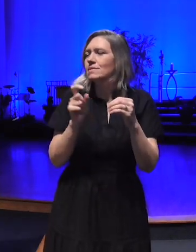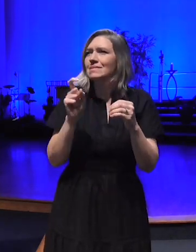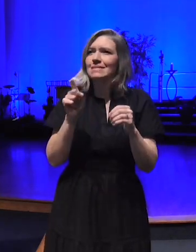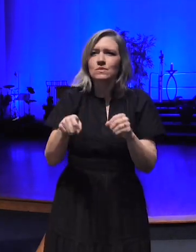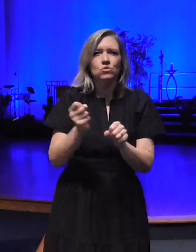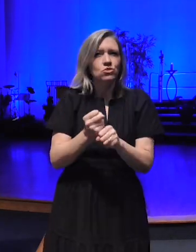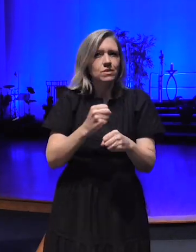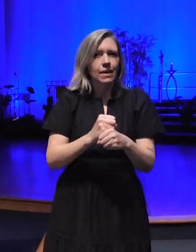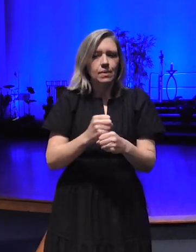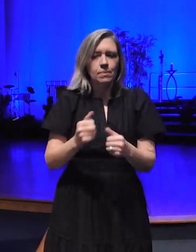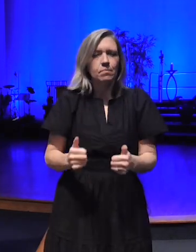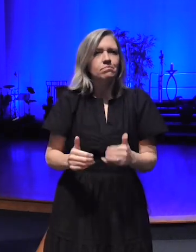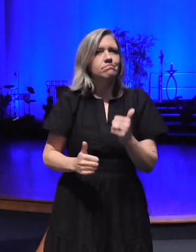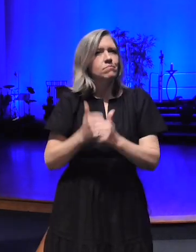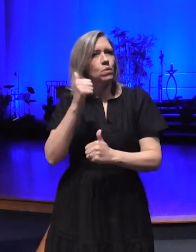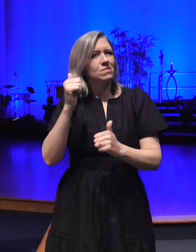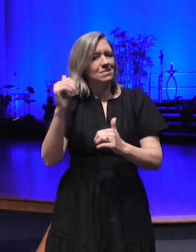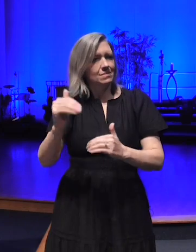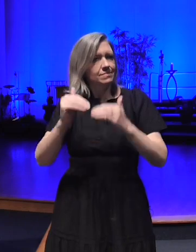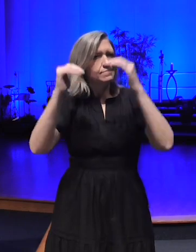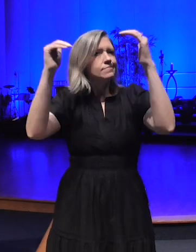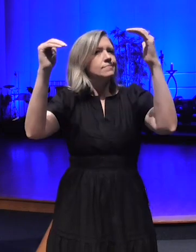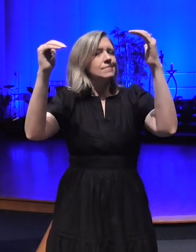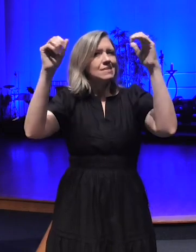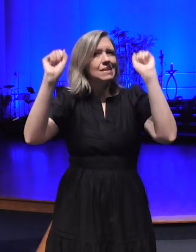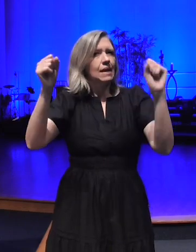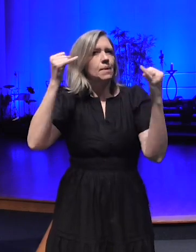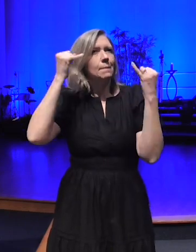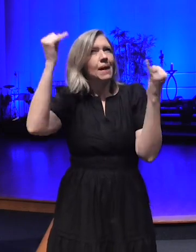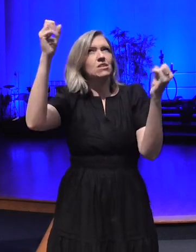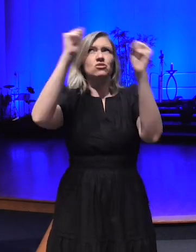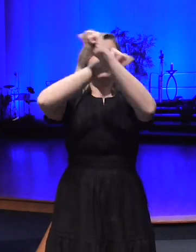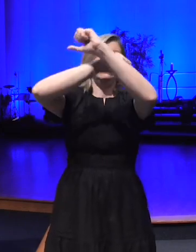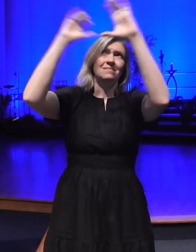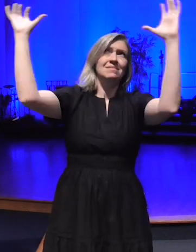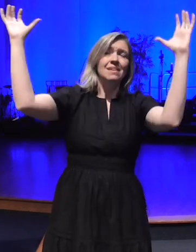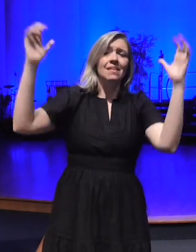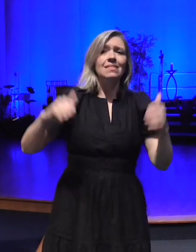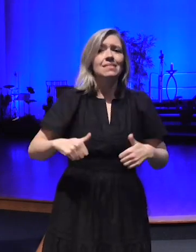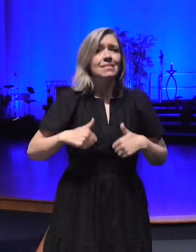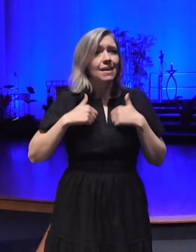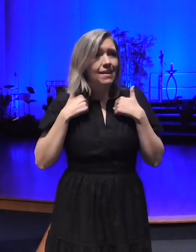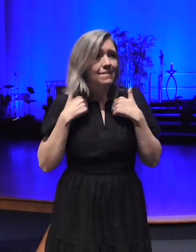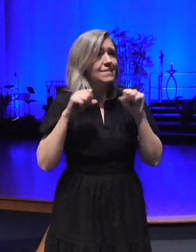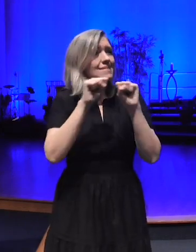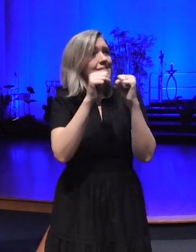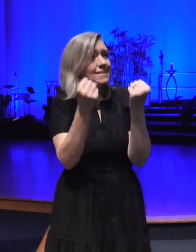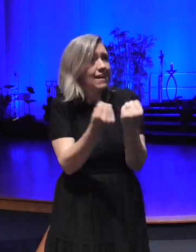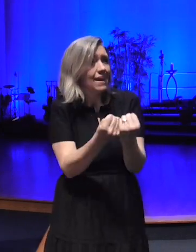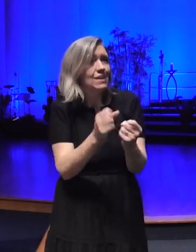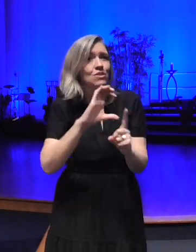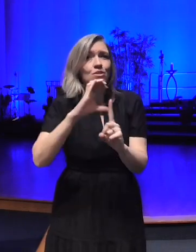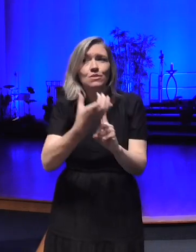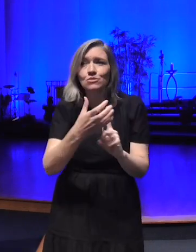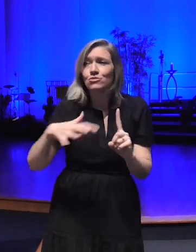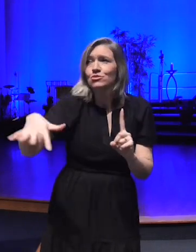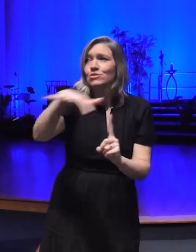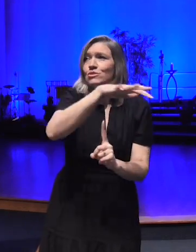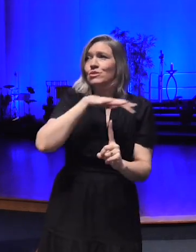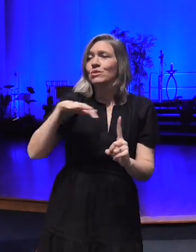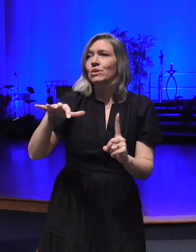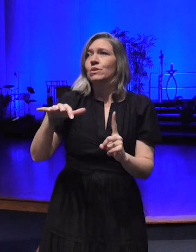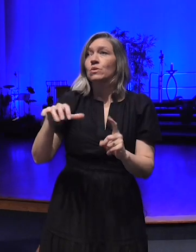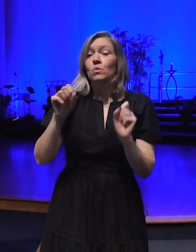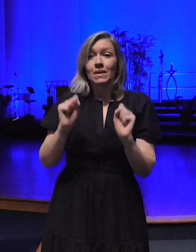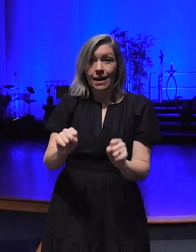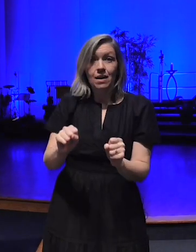que podamos imaginar como vida y como sociedad como cultura y hablamos de eso, pero no olvides